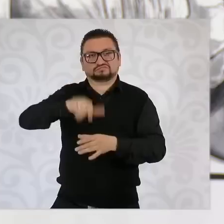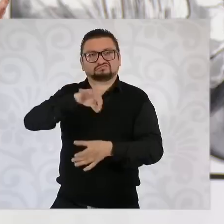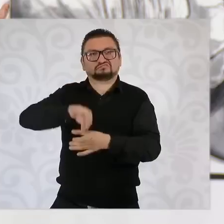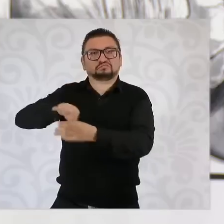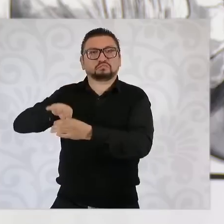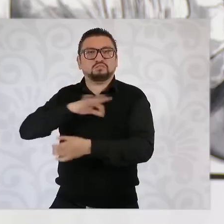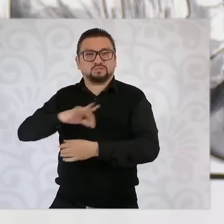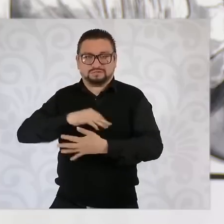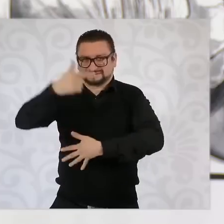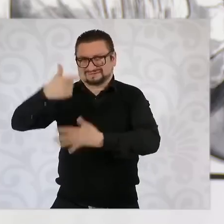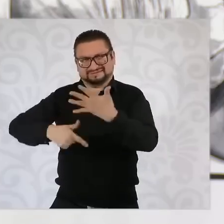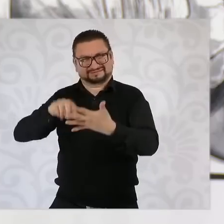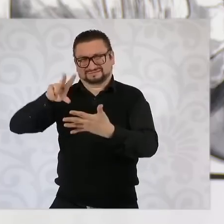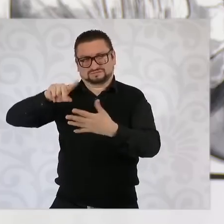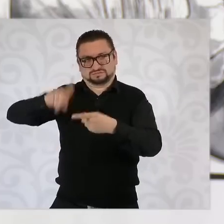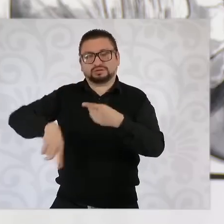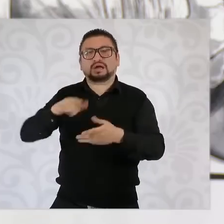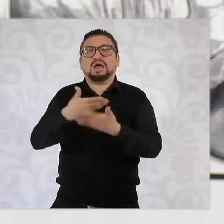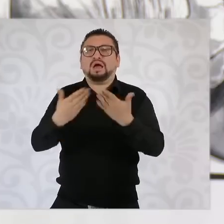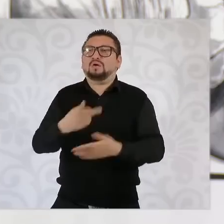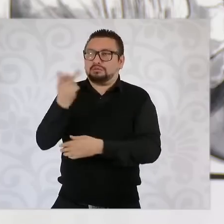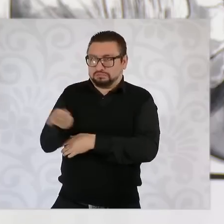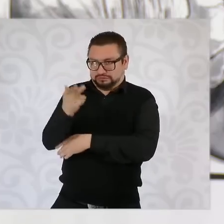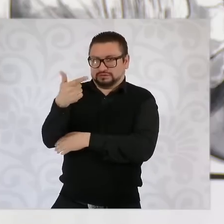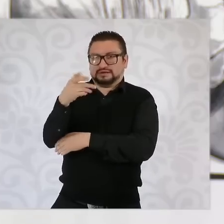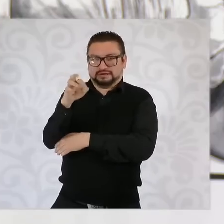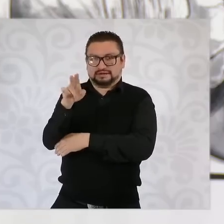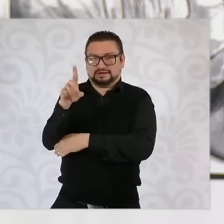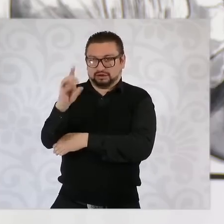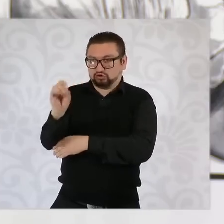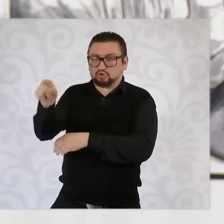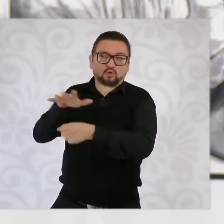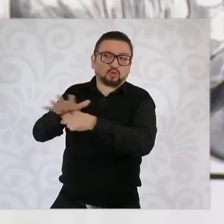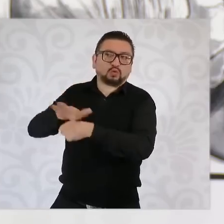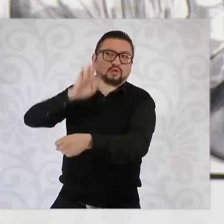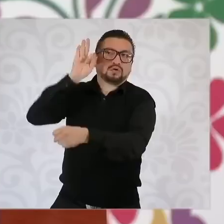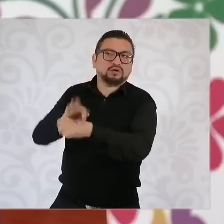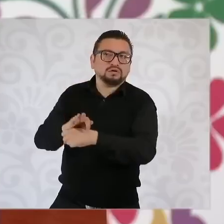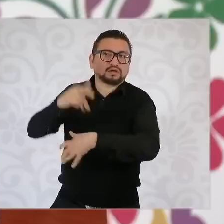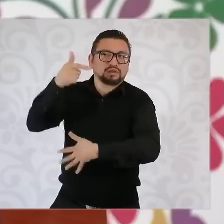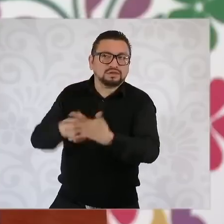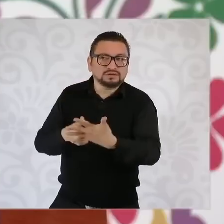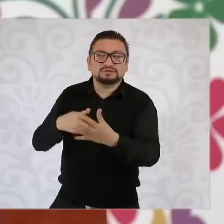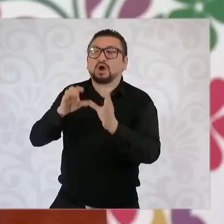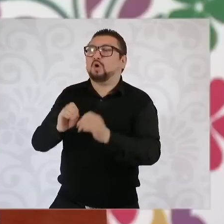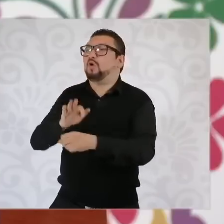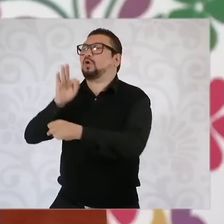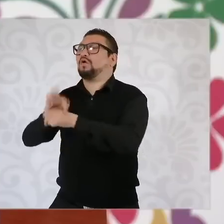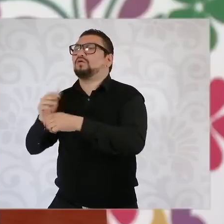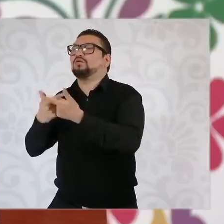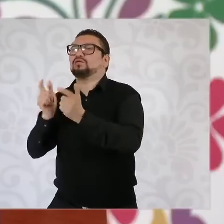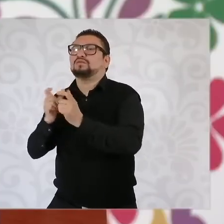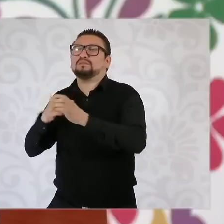que preguntarle a Gerardo este si defiende las listas o o defiende la representación de minorías